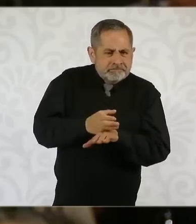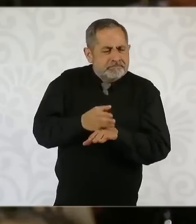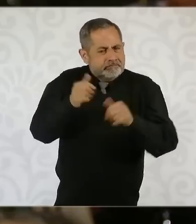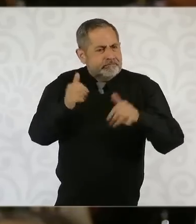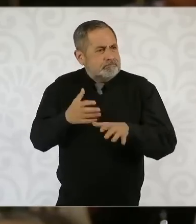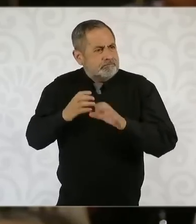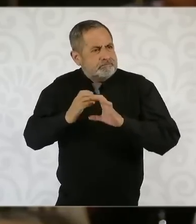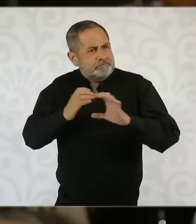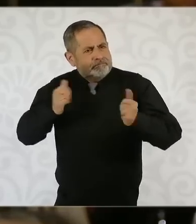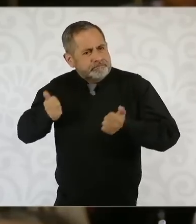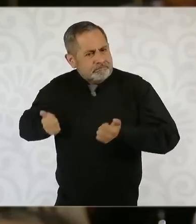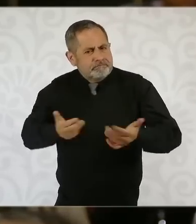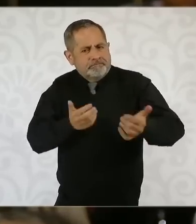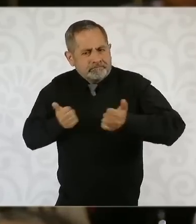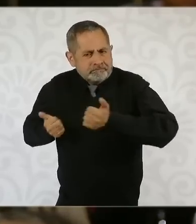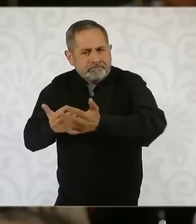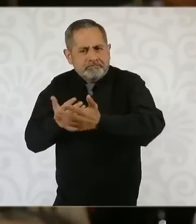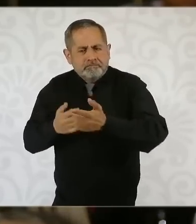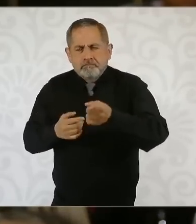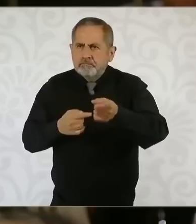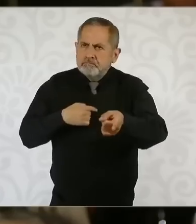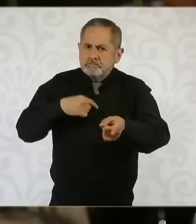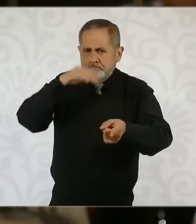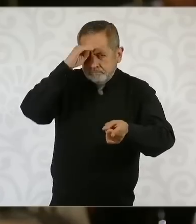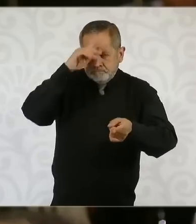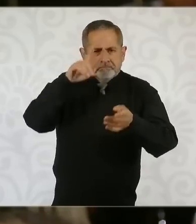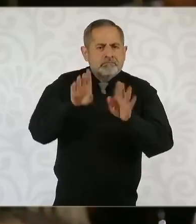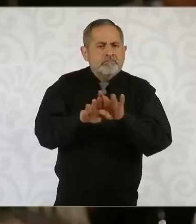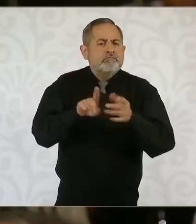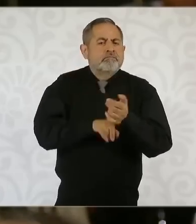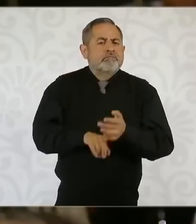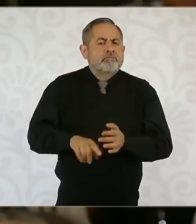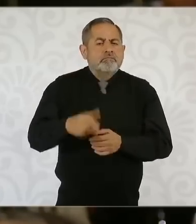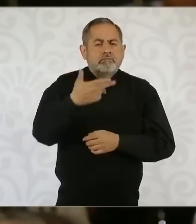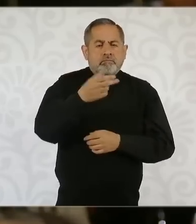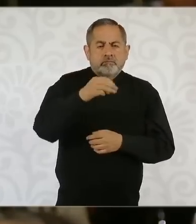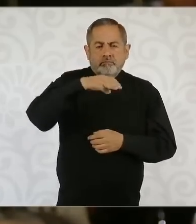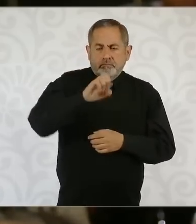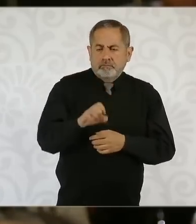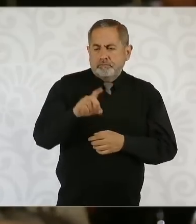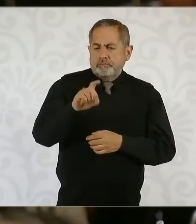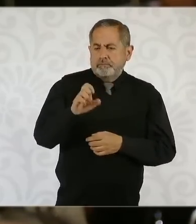distribución a través de este medio por parte de Home Depot sí se podría hacer ahí y aportar